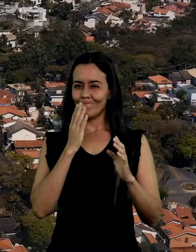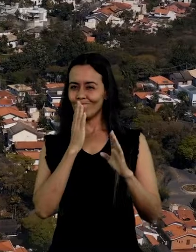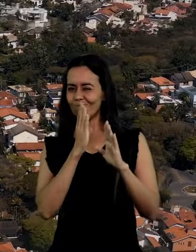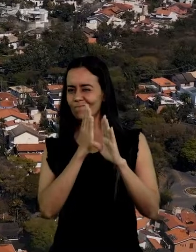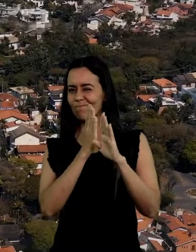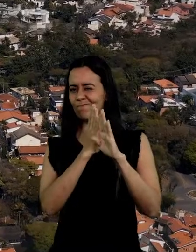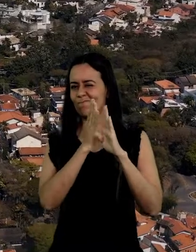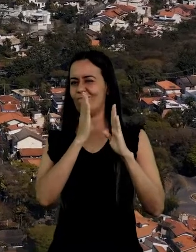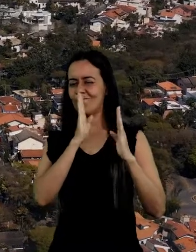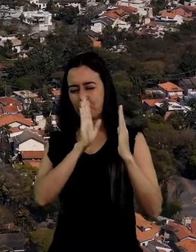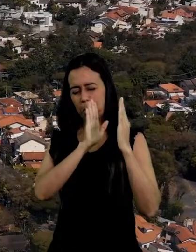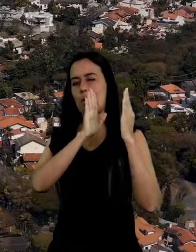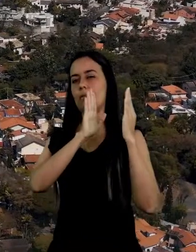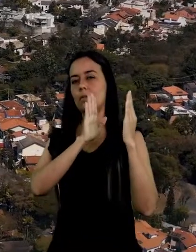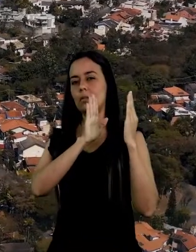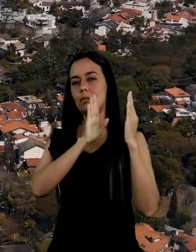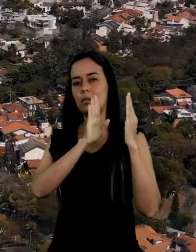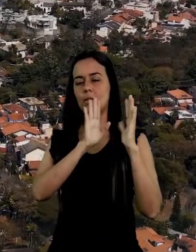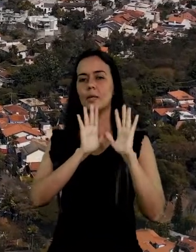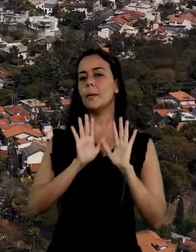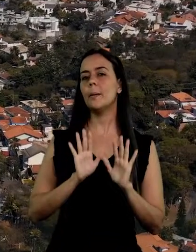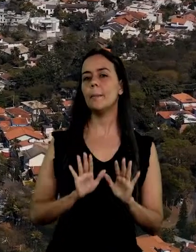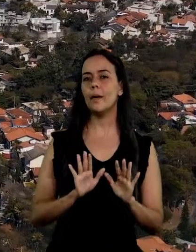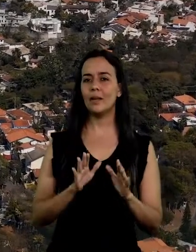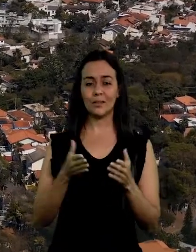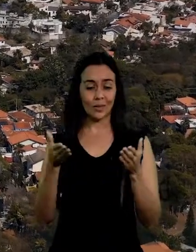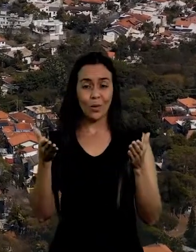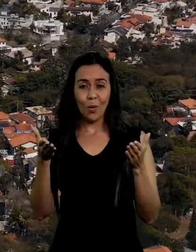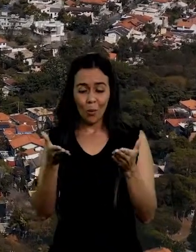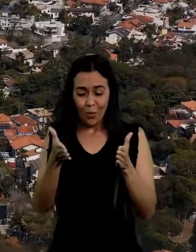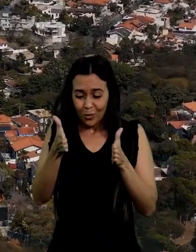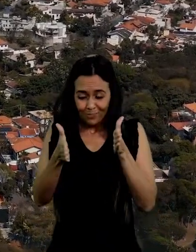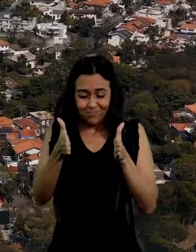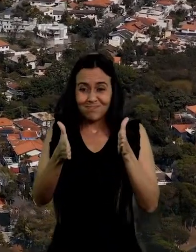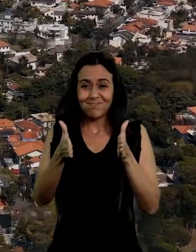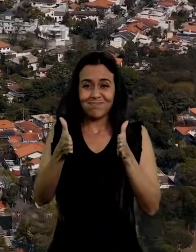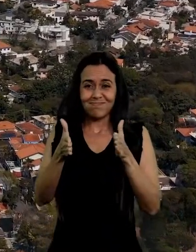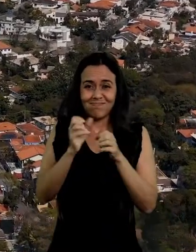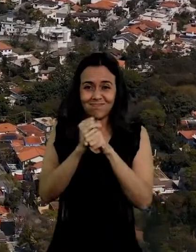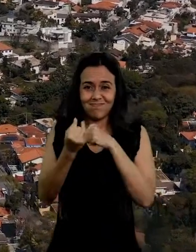Pois bem: acontece que nesses dias atuais que vivemos de pandemia,